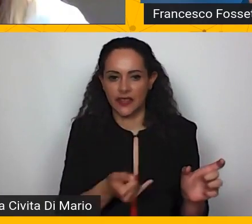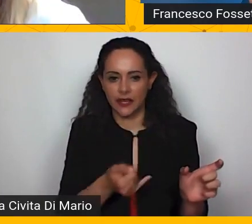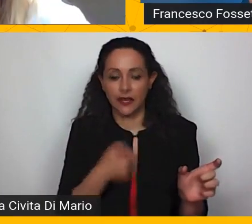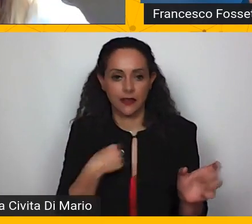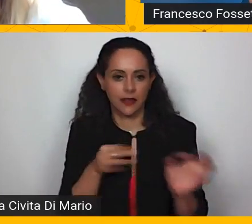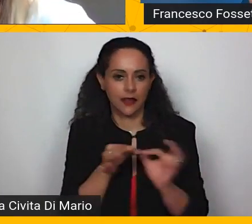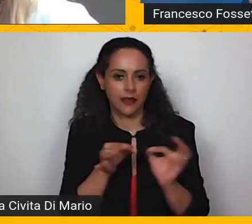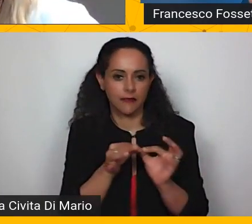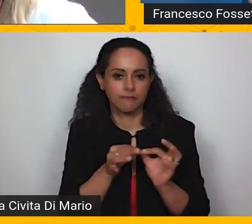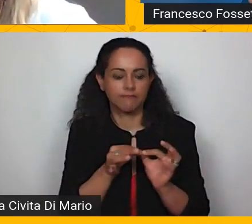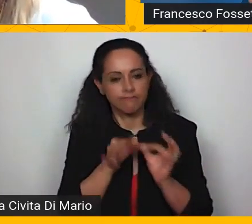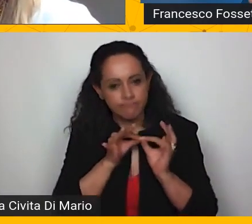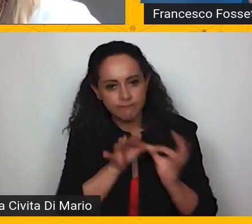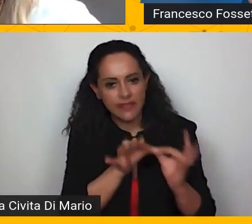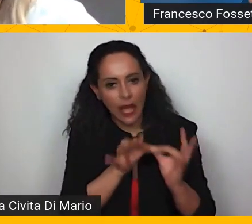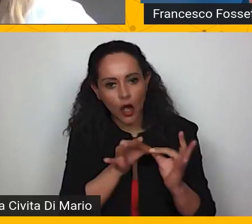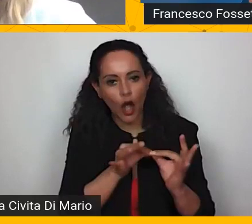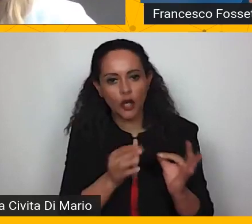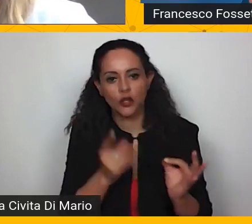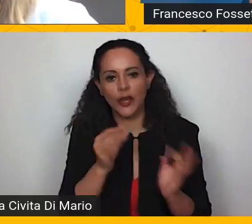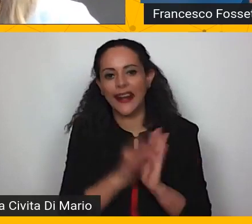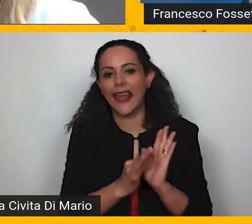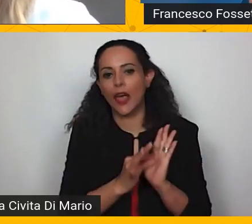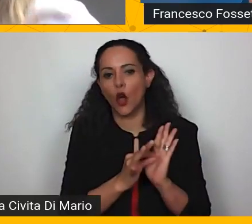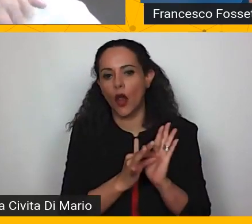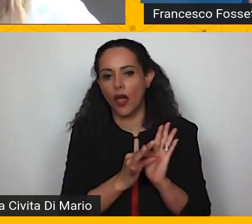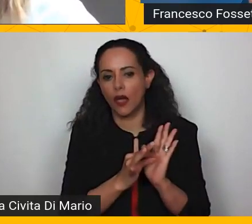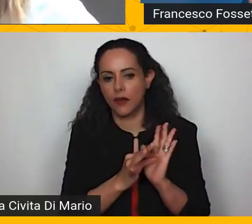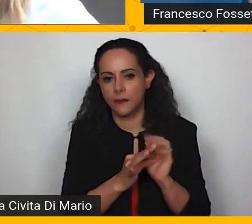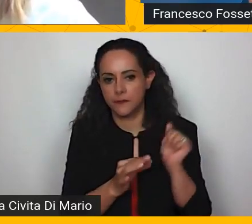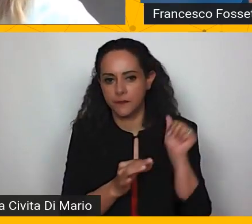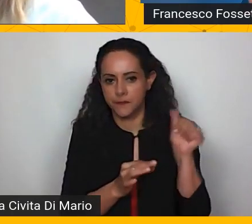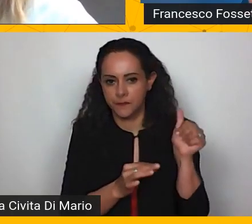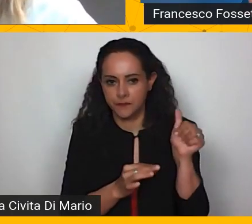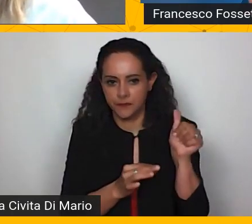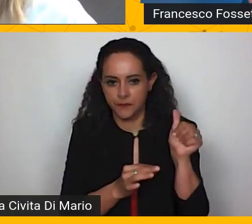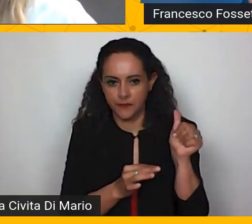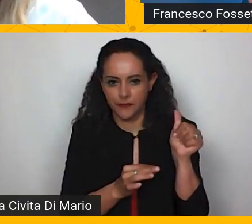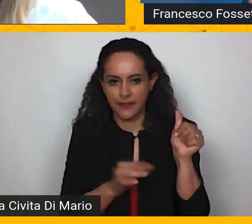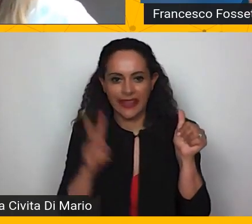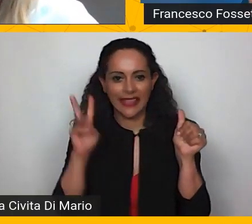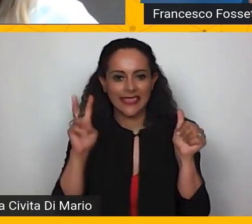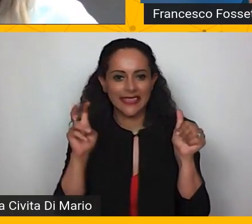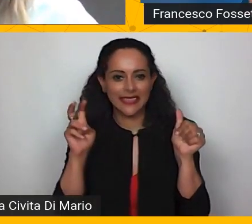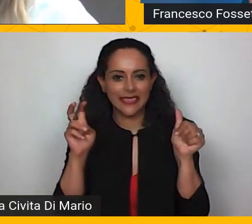è proprio concordare una regola